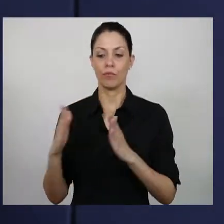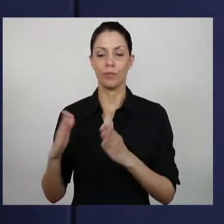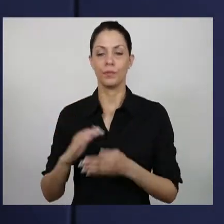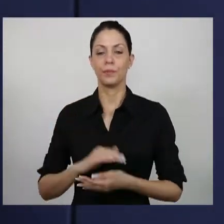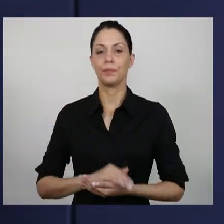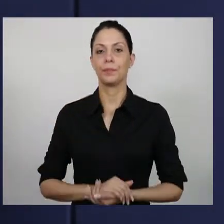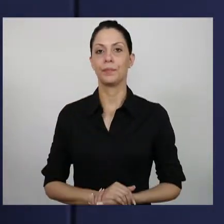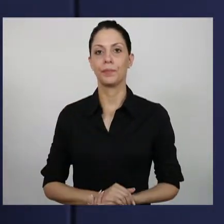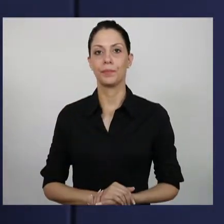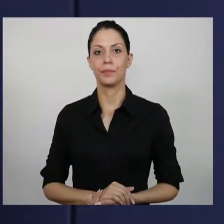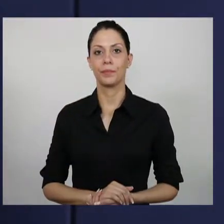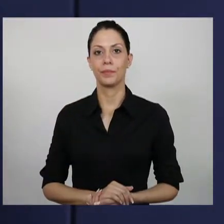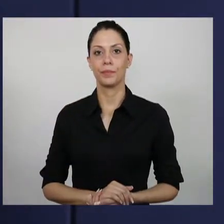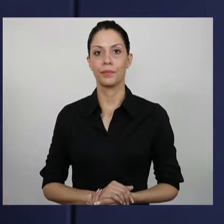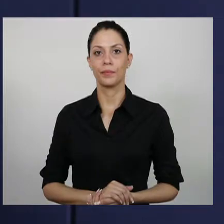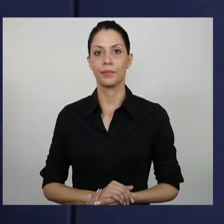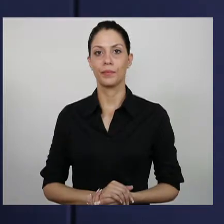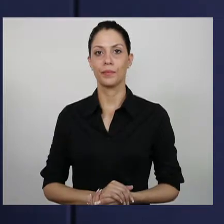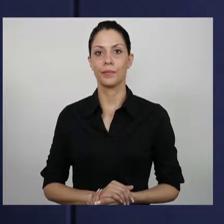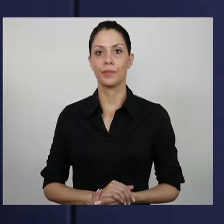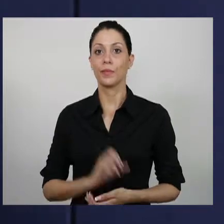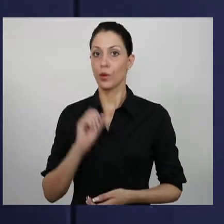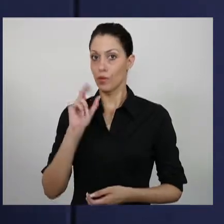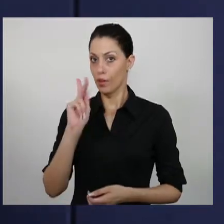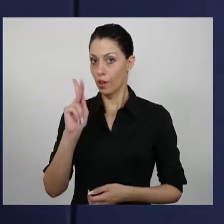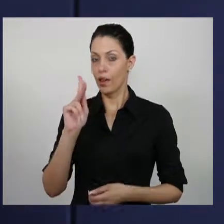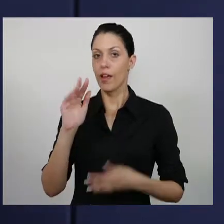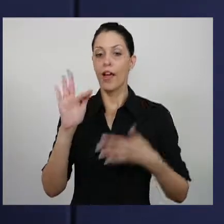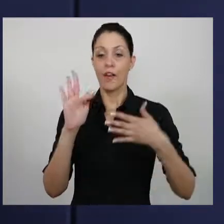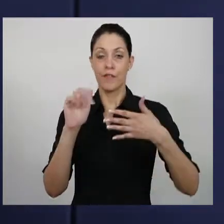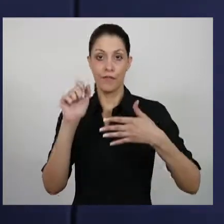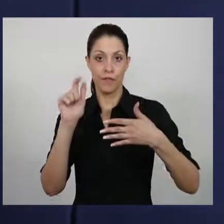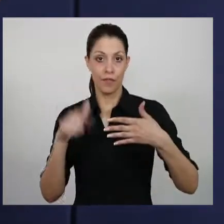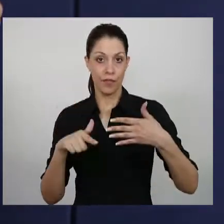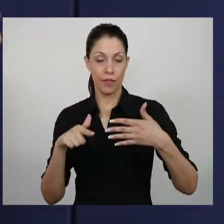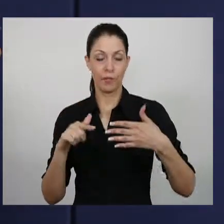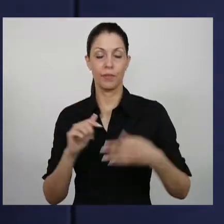ok? A série em Fá.